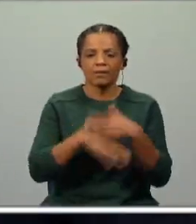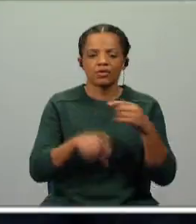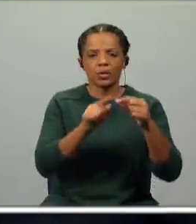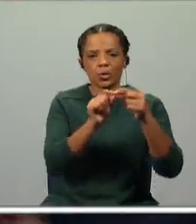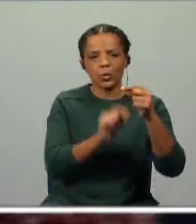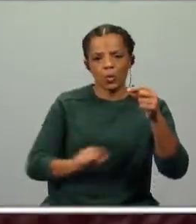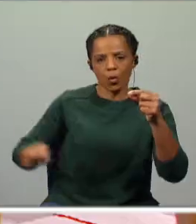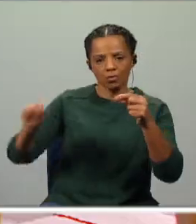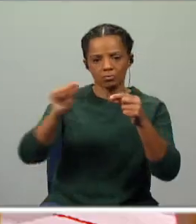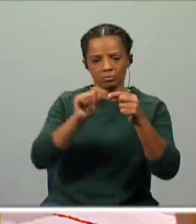Desta forma